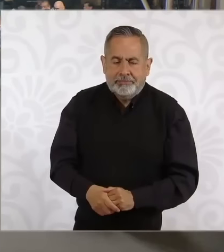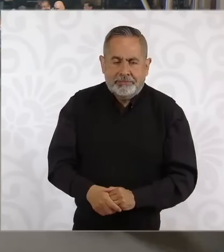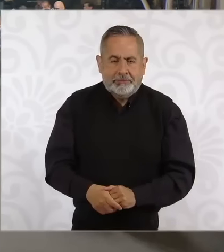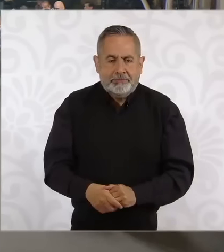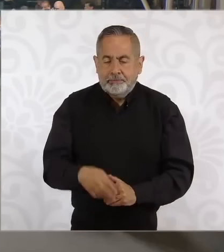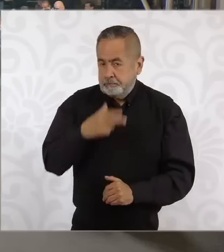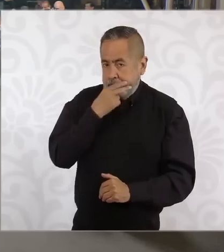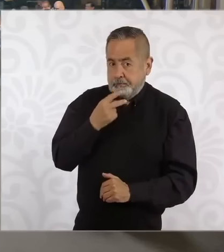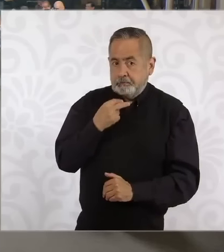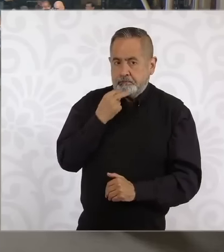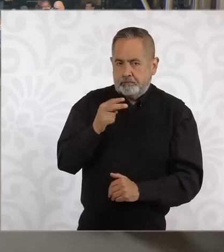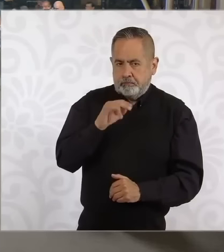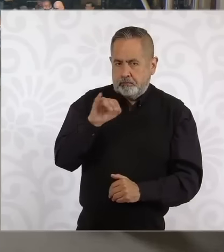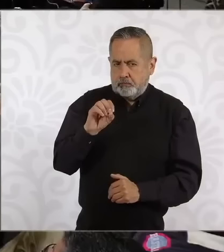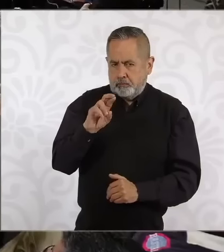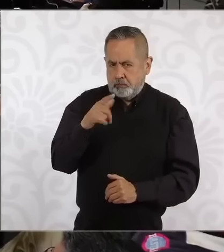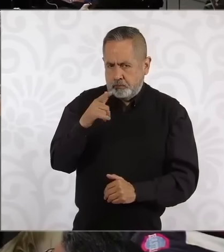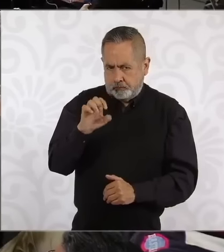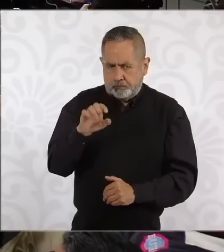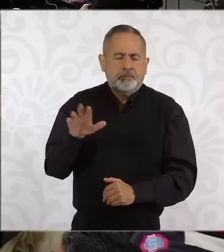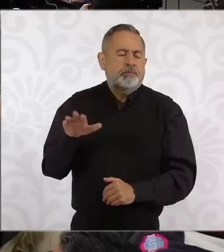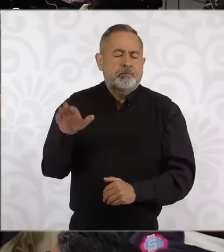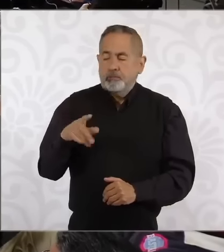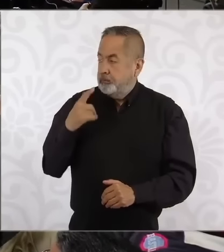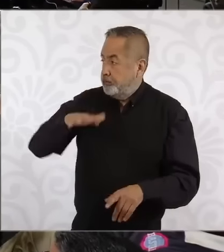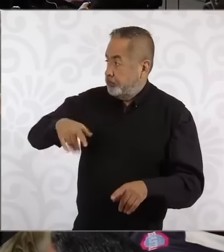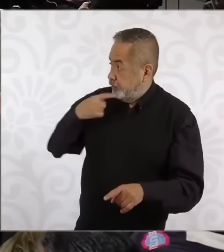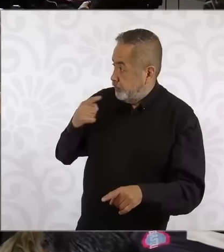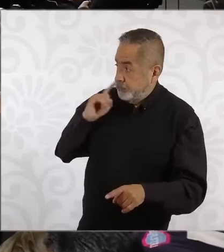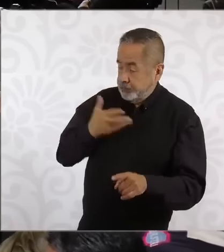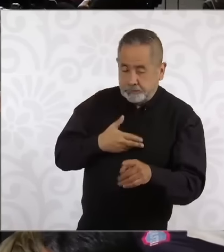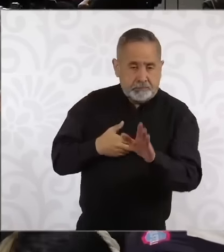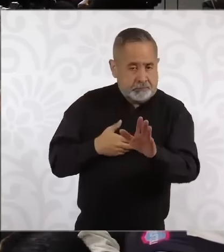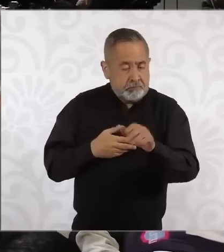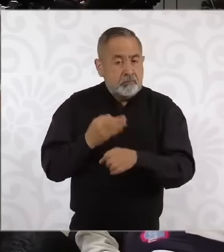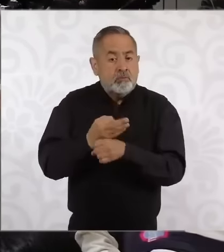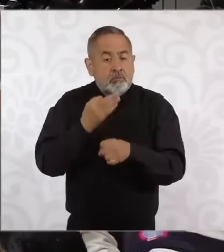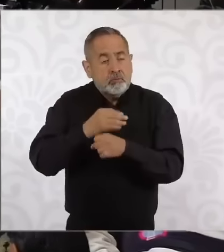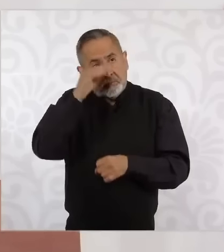Sí. Eh, pues bueno, la verdad es que como dijo la presidenta, lo que estamos buscando es que